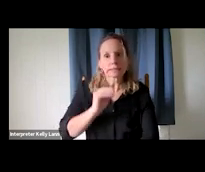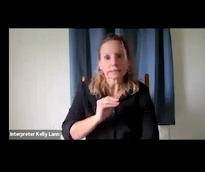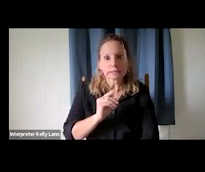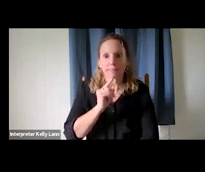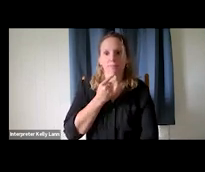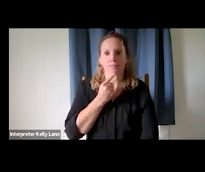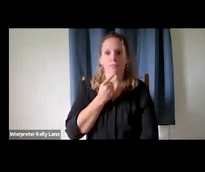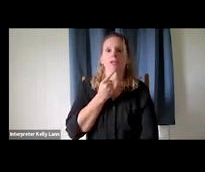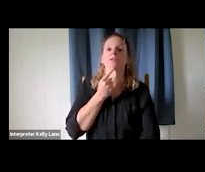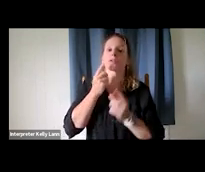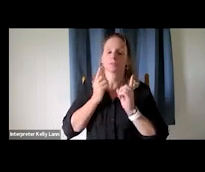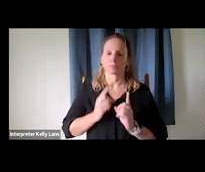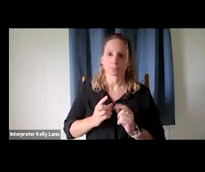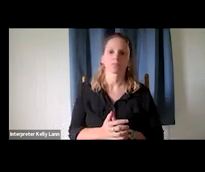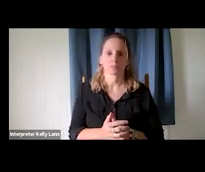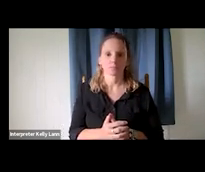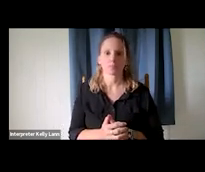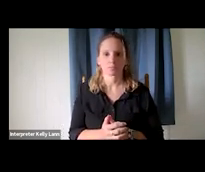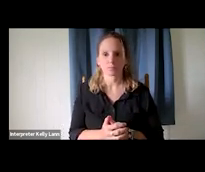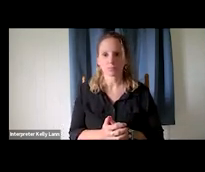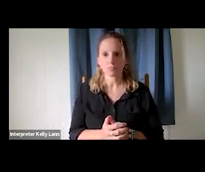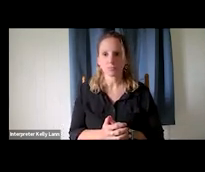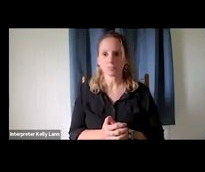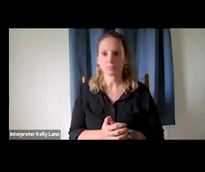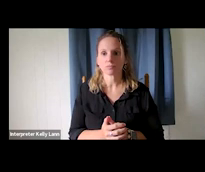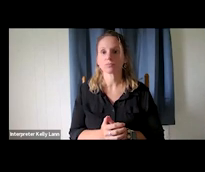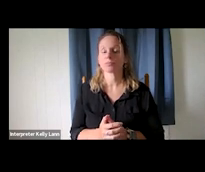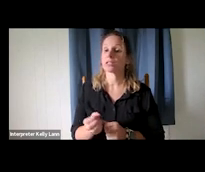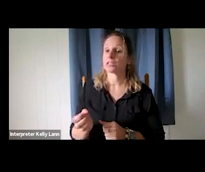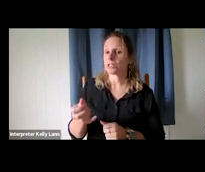de la depresión. Volvió a beber de nuevo